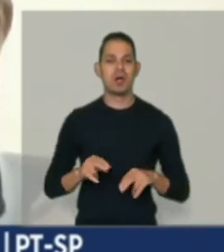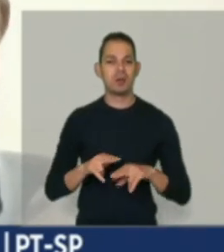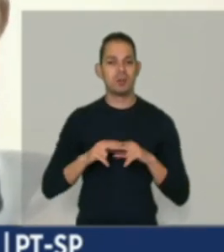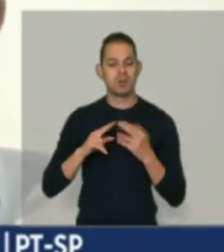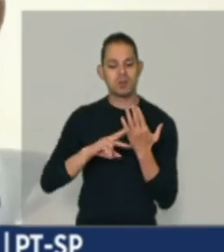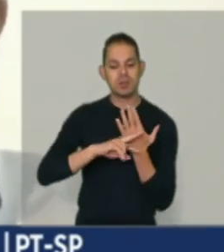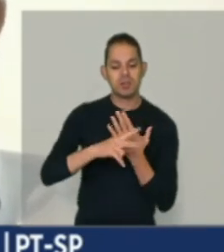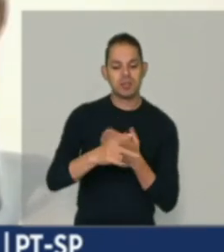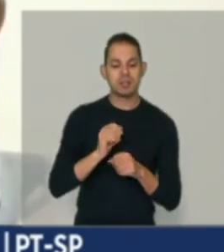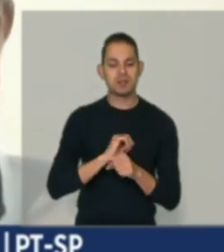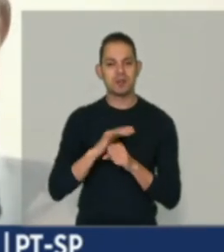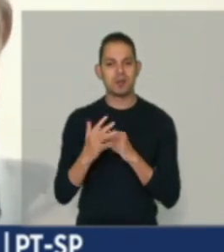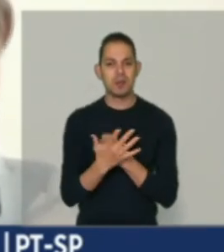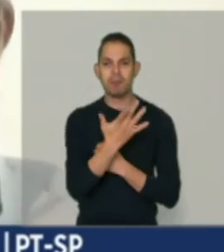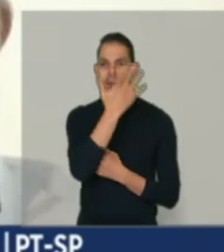INTERNADOS, NÚMEROS DE MORTES